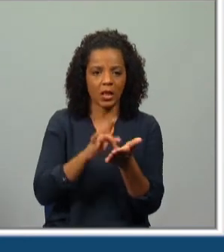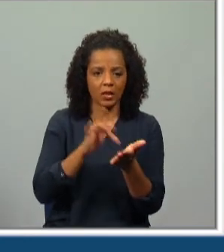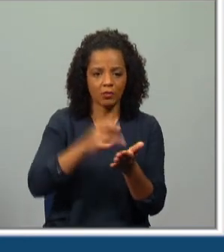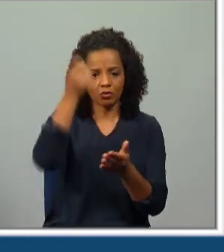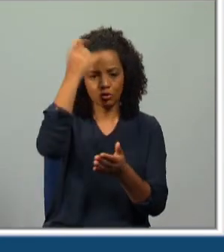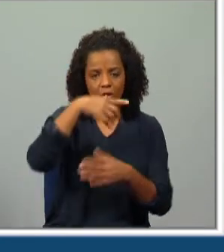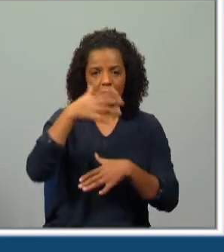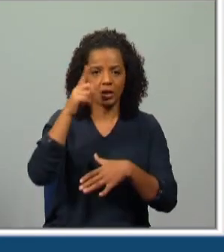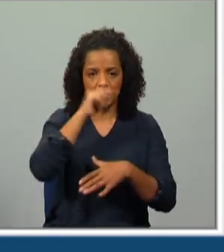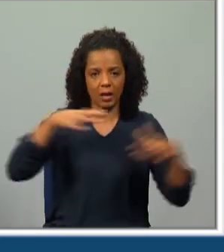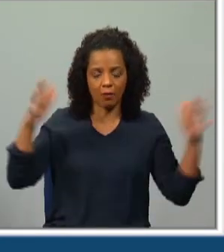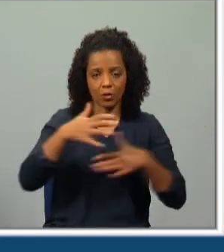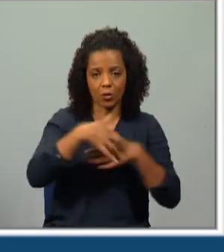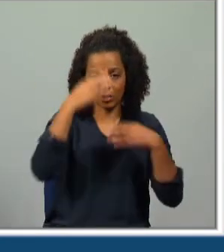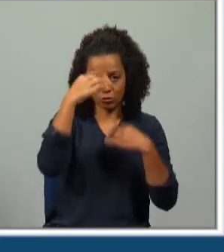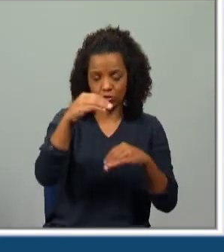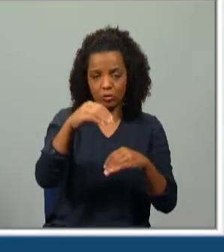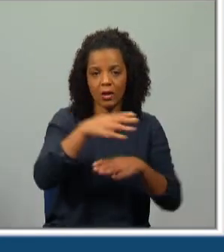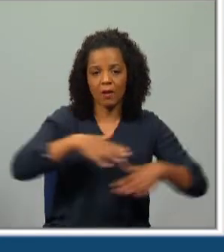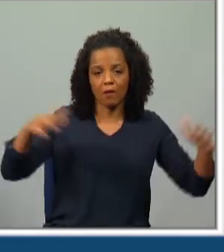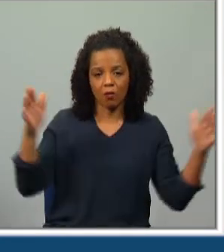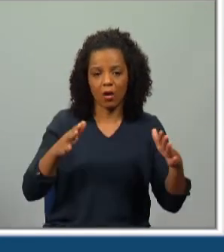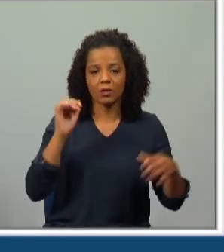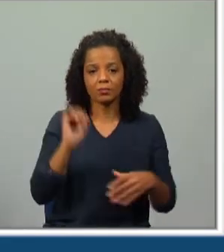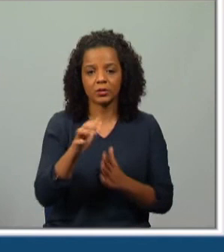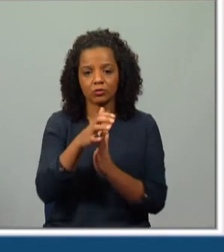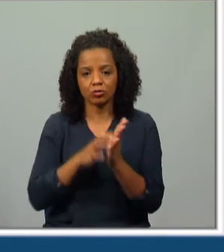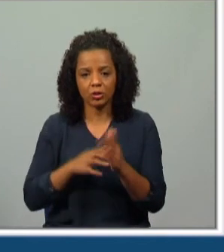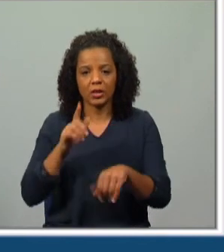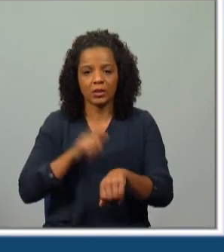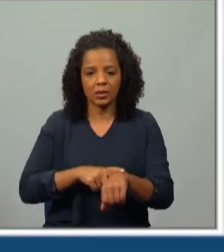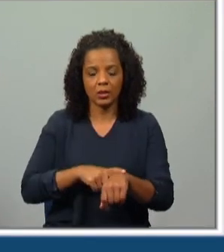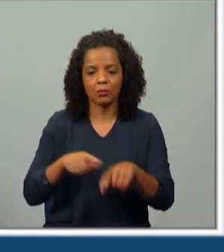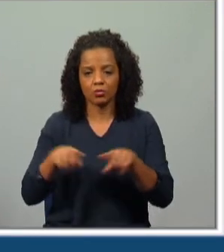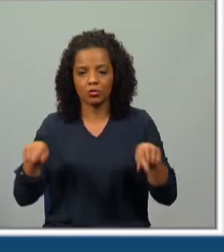ensinou a voar as cantorias da narrativa temos espaço personagem ação e narrador 教如何飛行敘事聖歌我們有空間角色動作和旁白